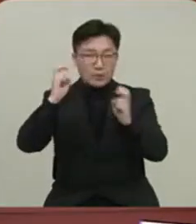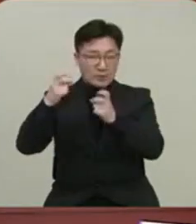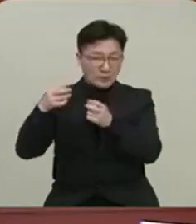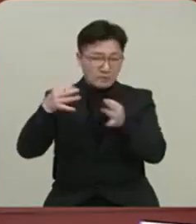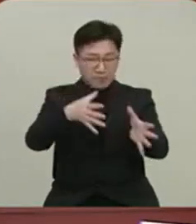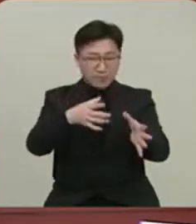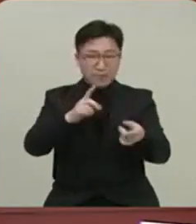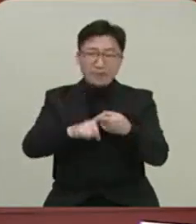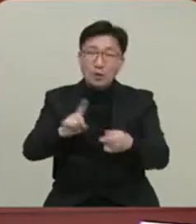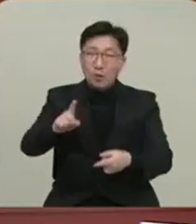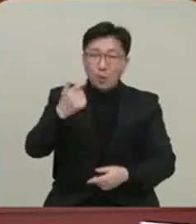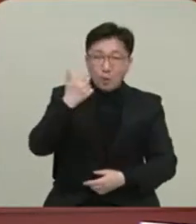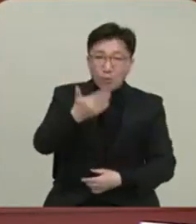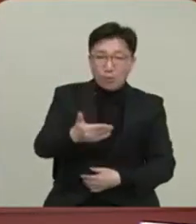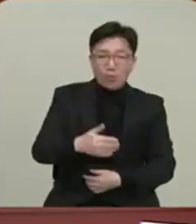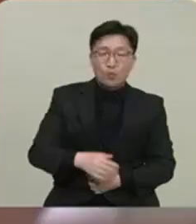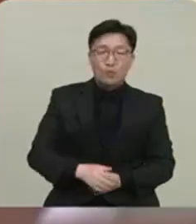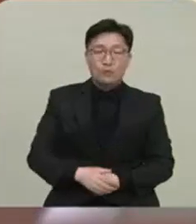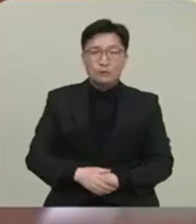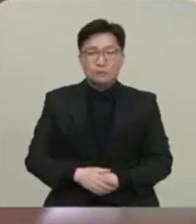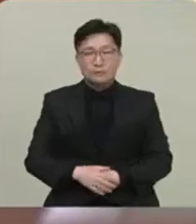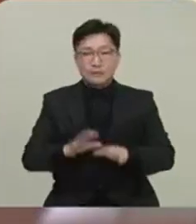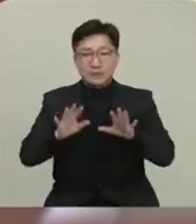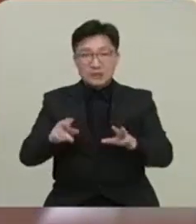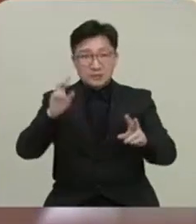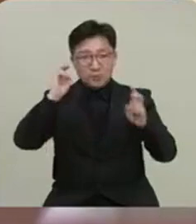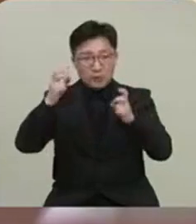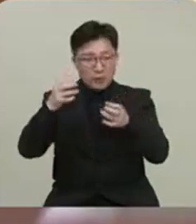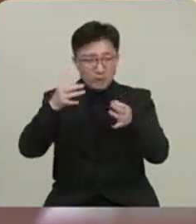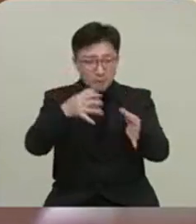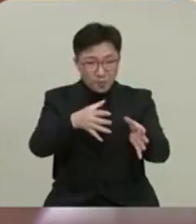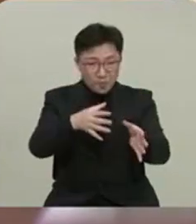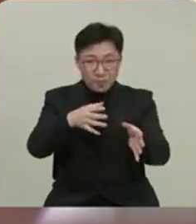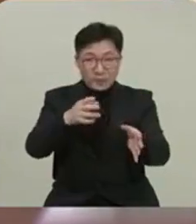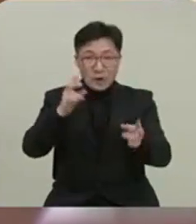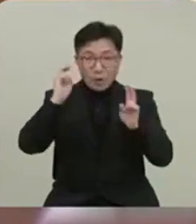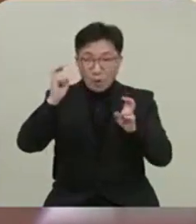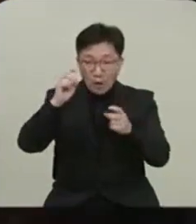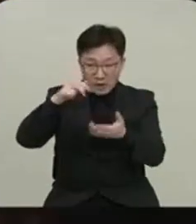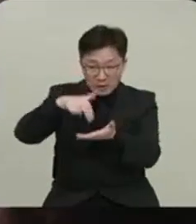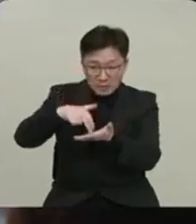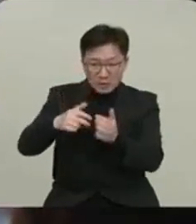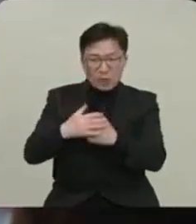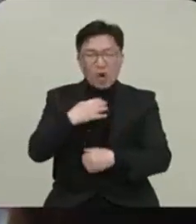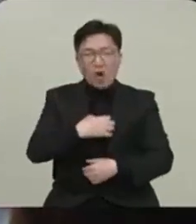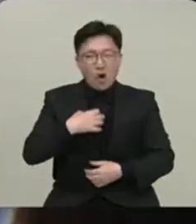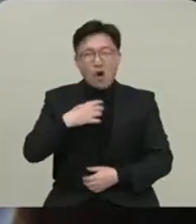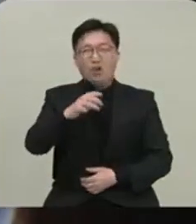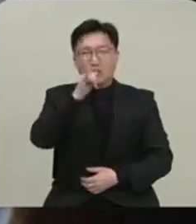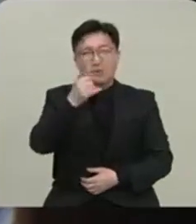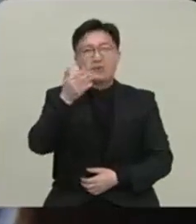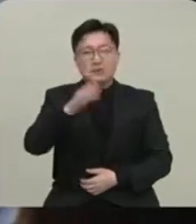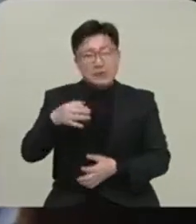에 김관영 전북도지사는 기업들 역시 염려가 많은 건 사실이나 투자 는 유지되고 있다고 안심시켰습니다.